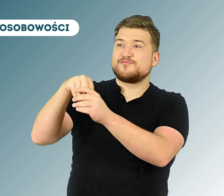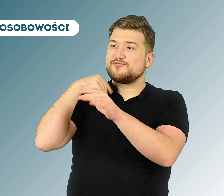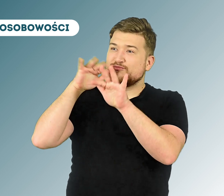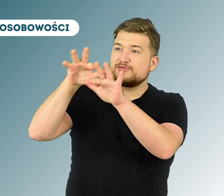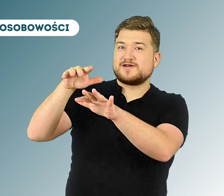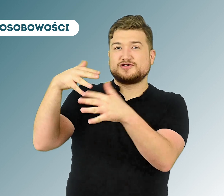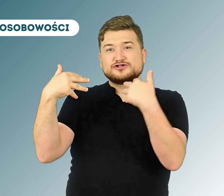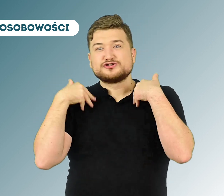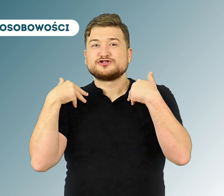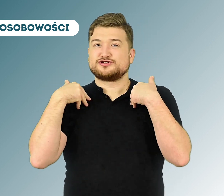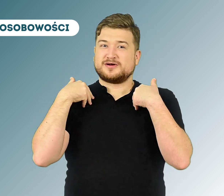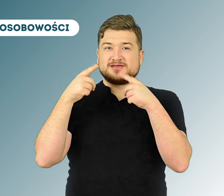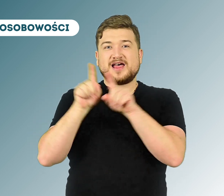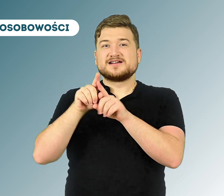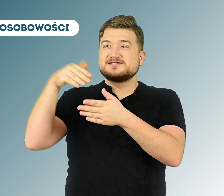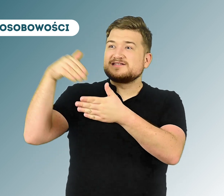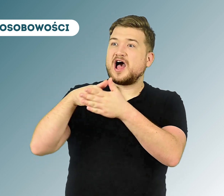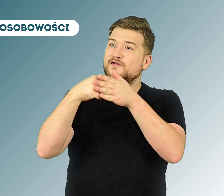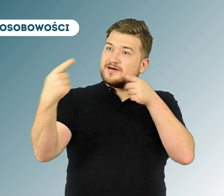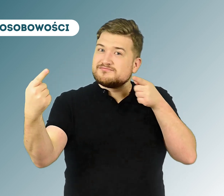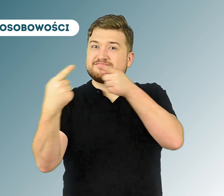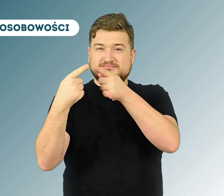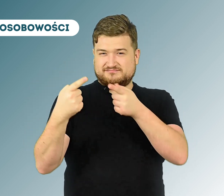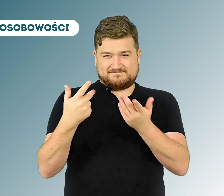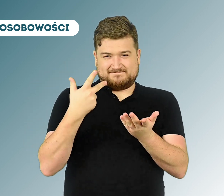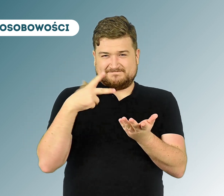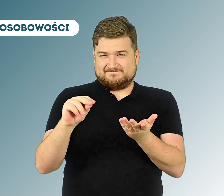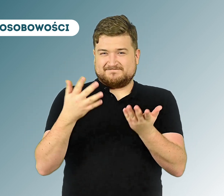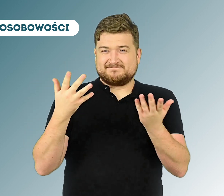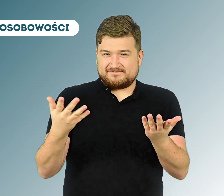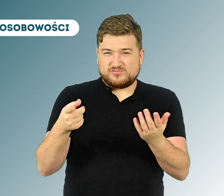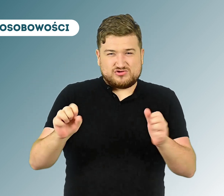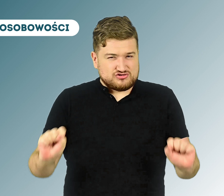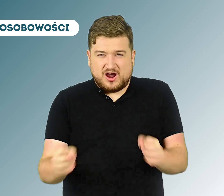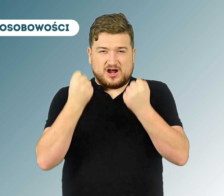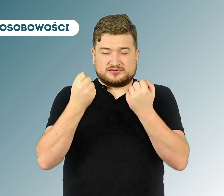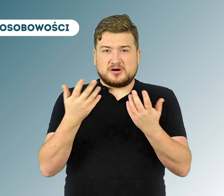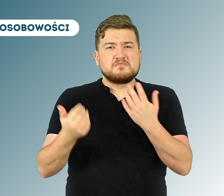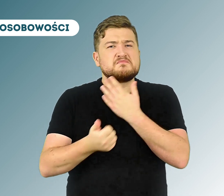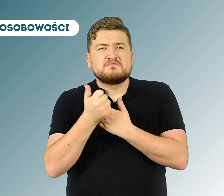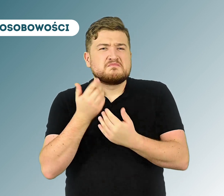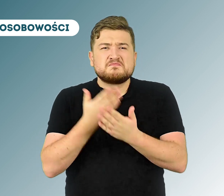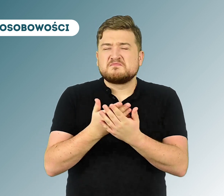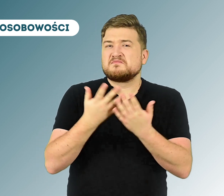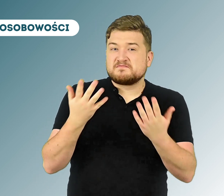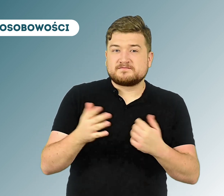trudności w funkcjonowaniu społecznym i behawioralnym. Przyczyny tych zaburzeń: